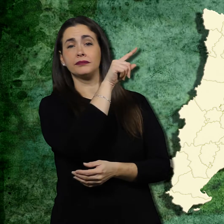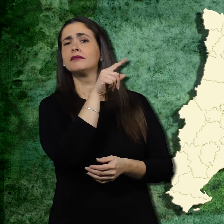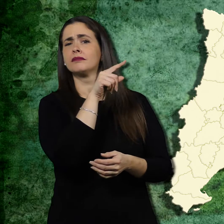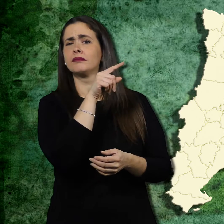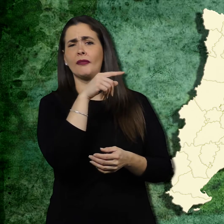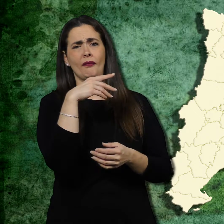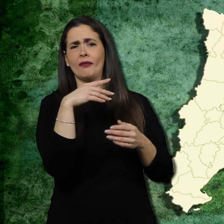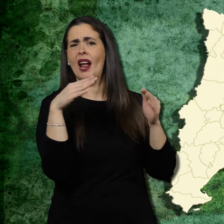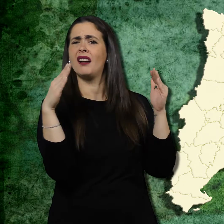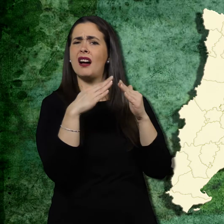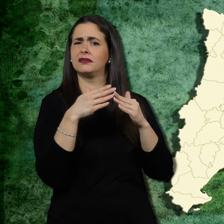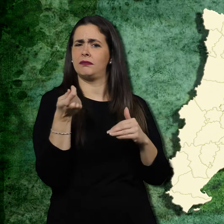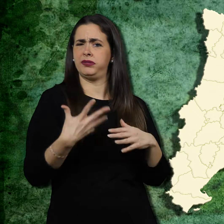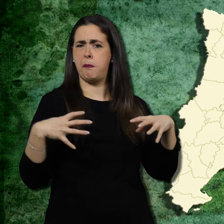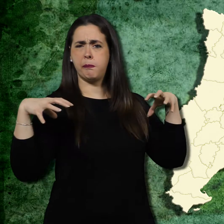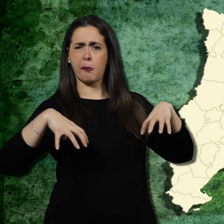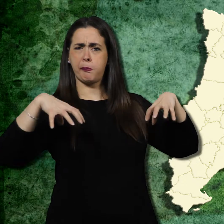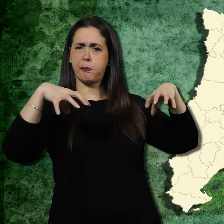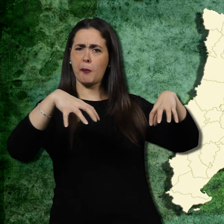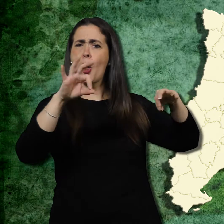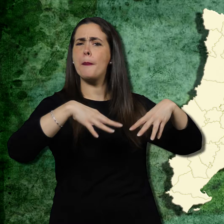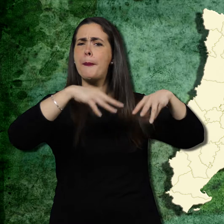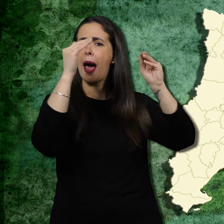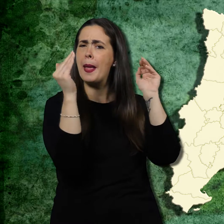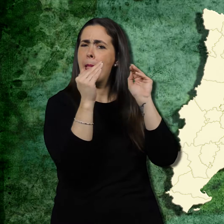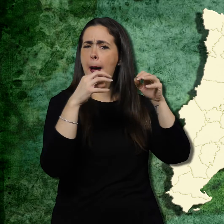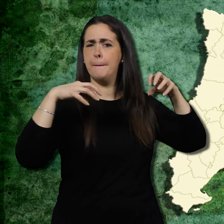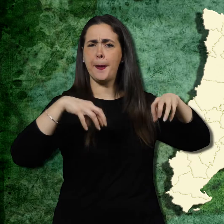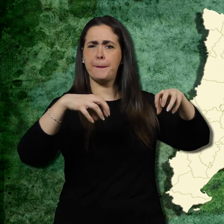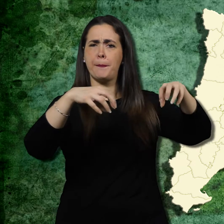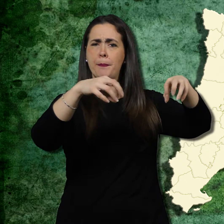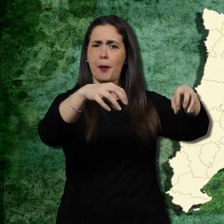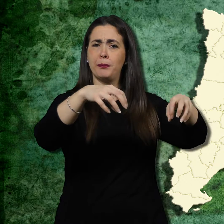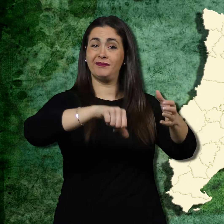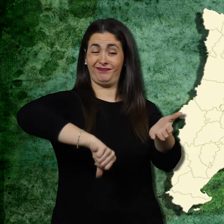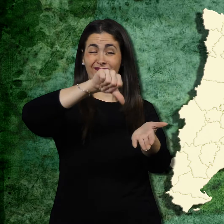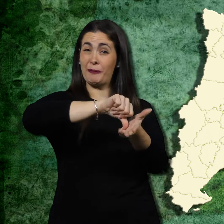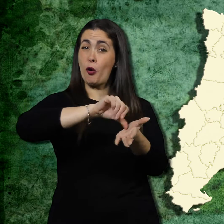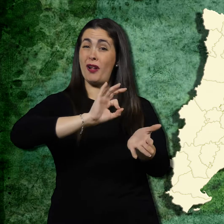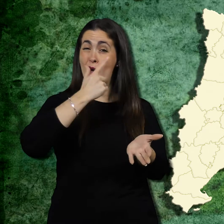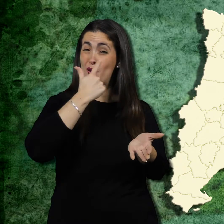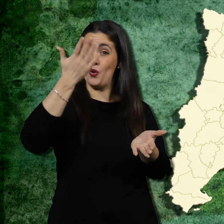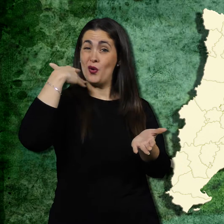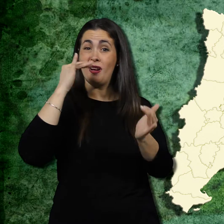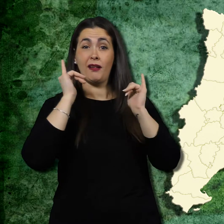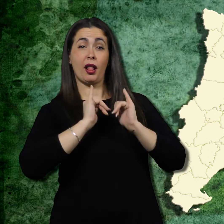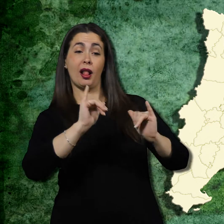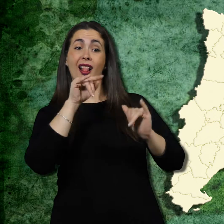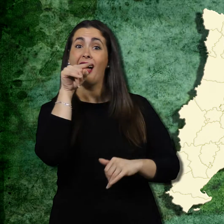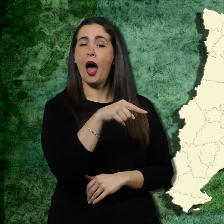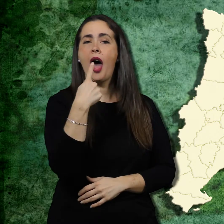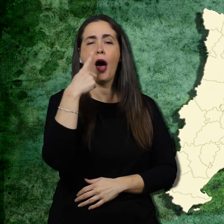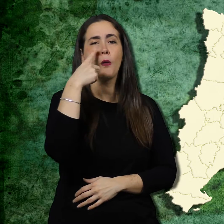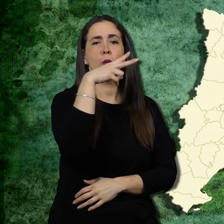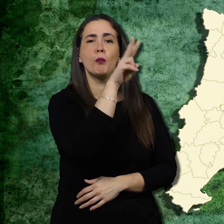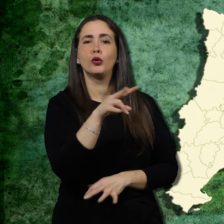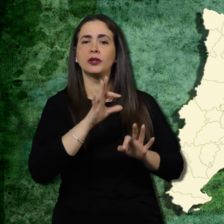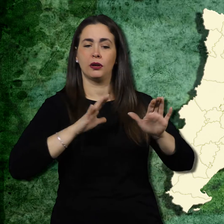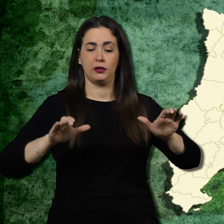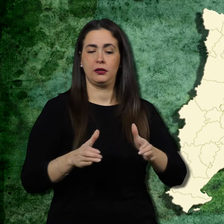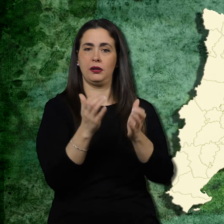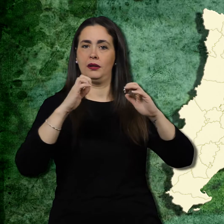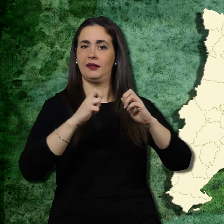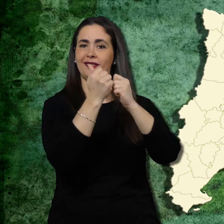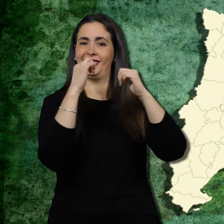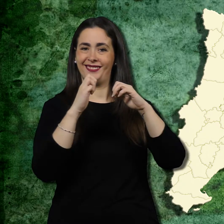A més de cases senyorials i palauets, passejant pel seu nucli antic descobrim el Museu del Càntir,